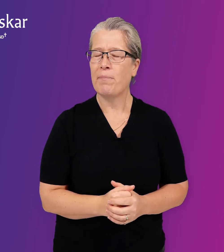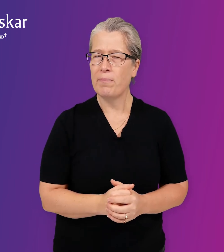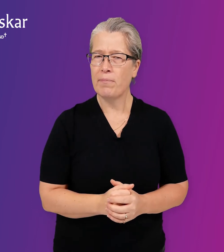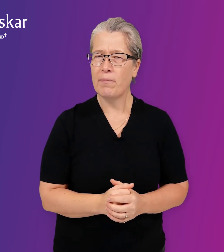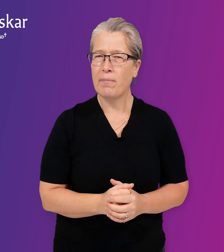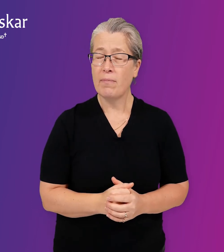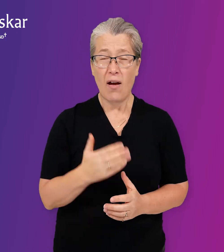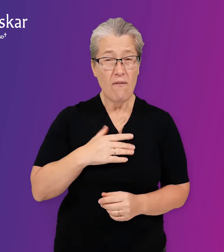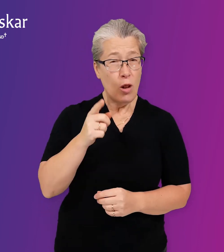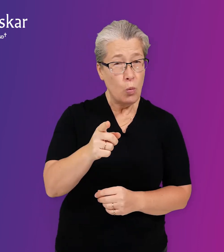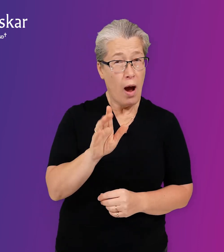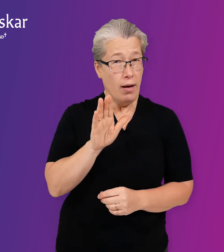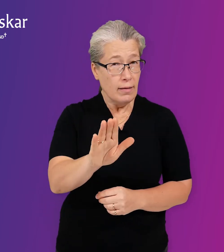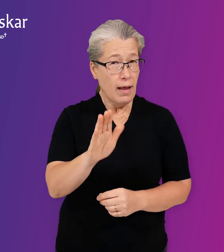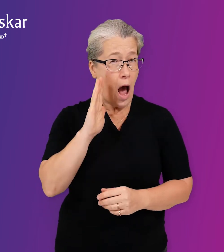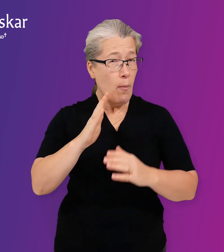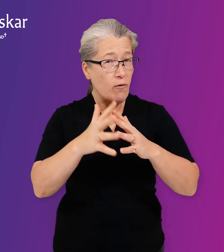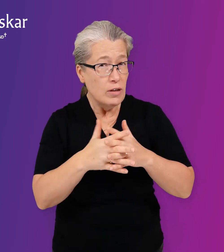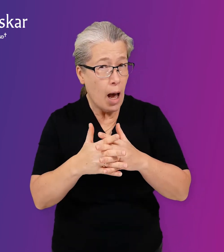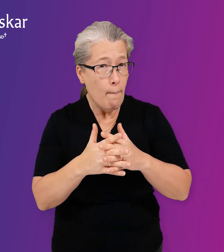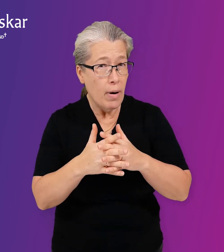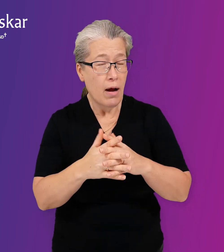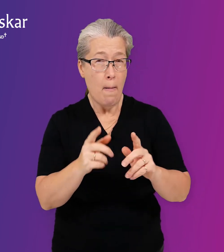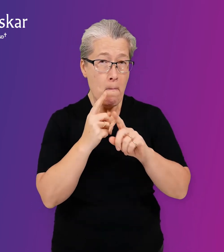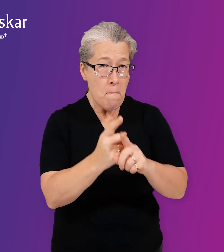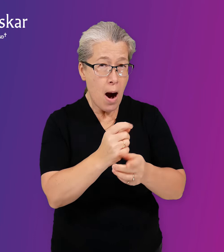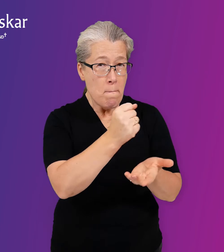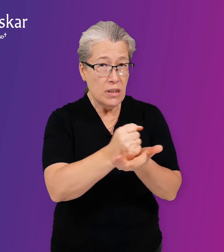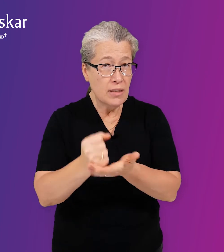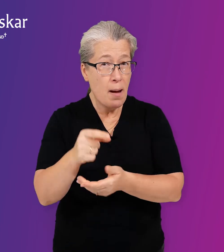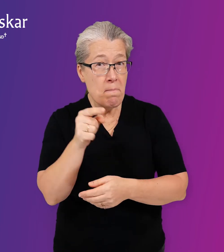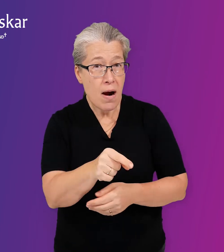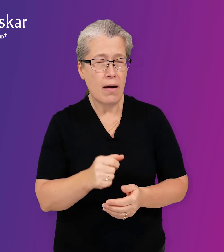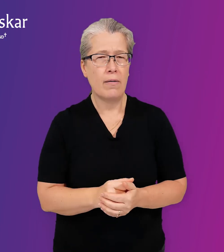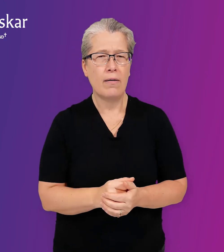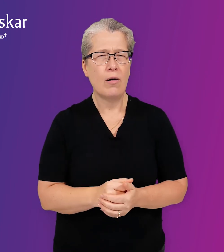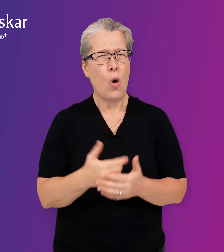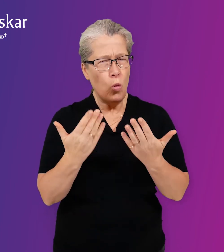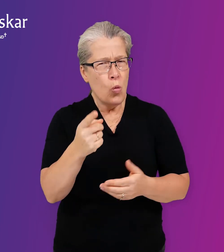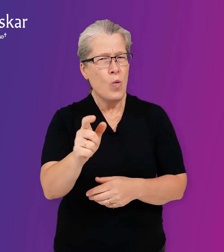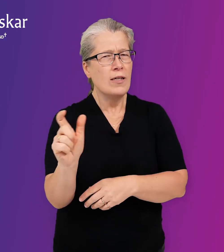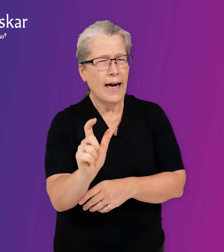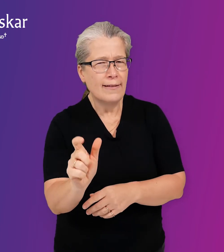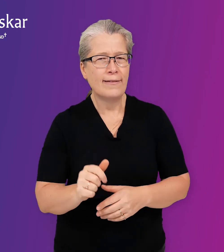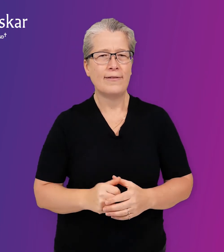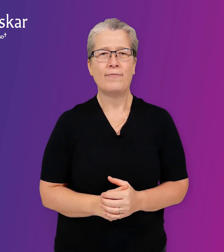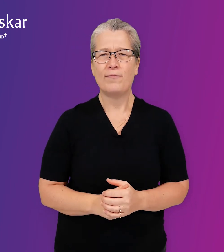Vill du vara med i din hemförsamling och bestämma? Nu har du din chans!